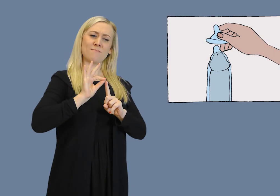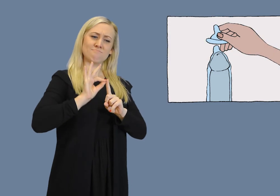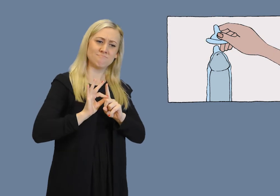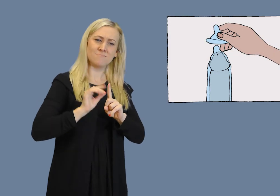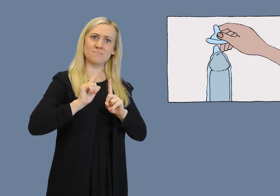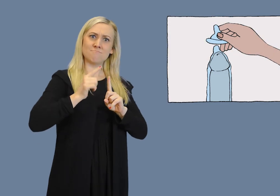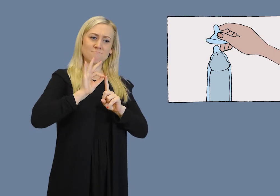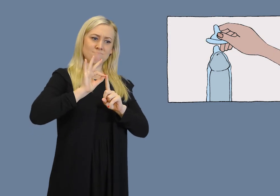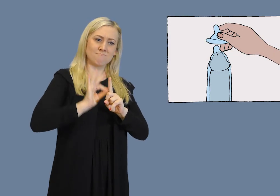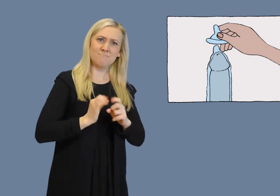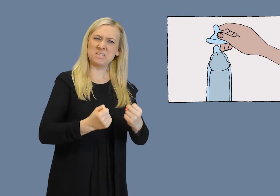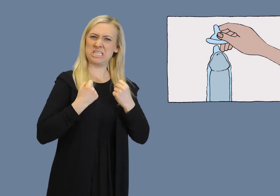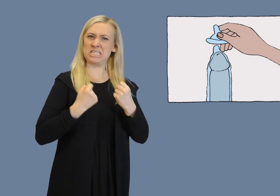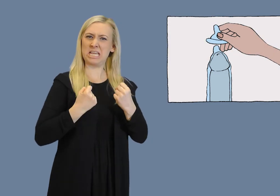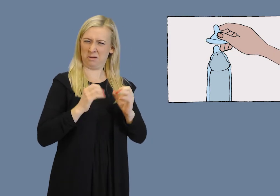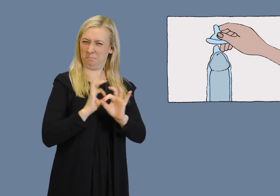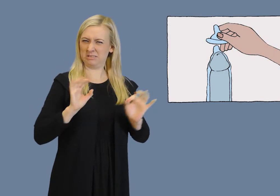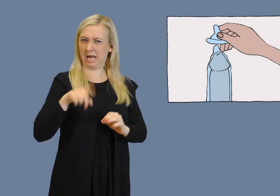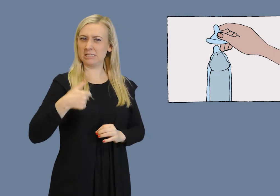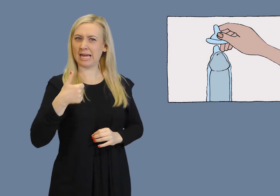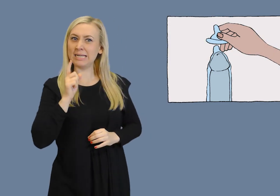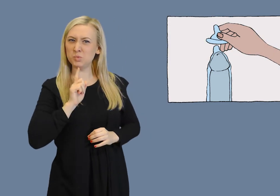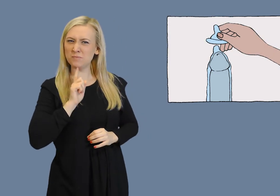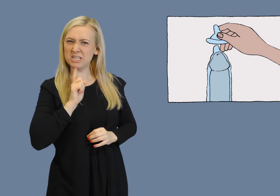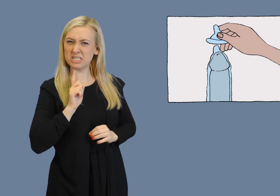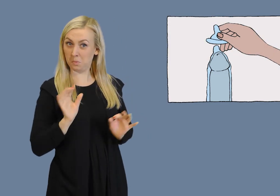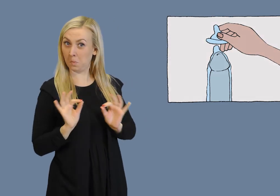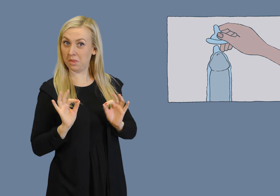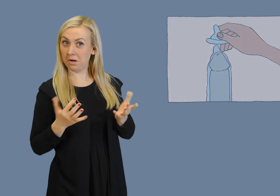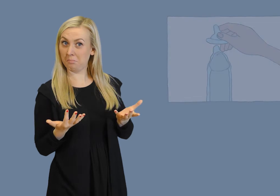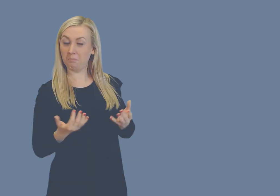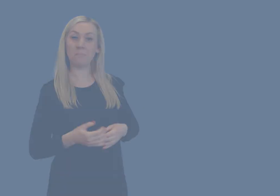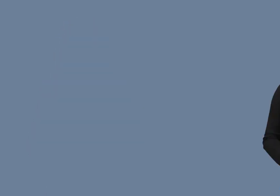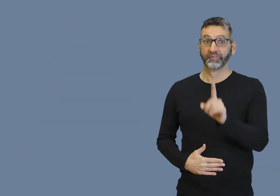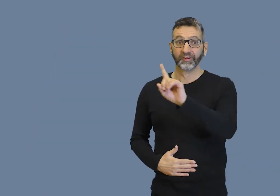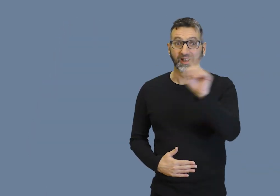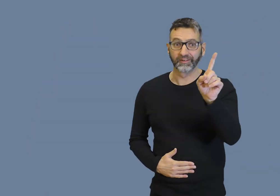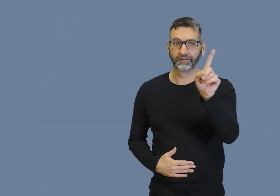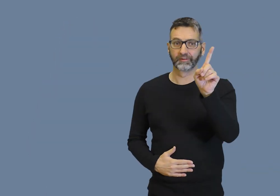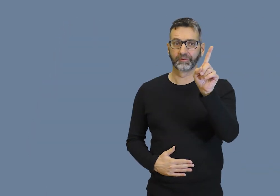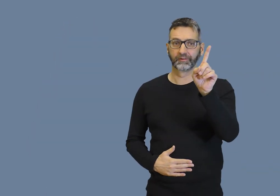sind sicherer als nur eines. Oder? Nein!